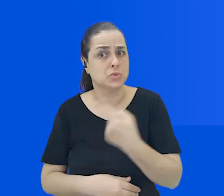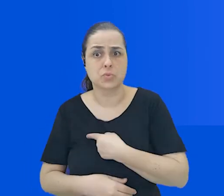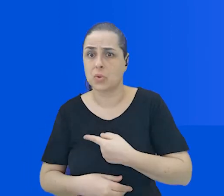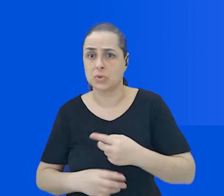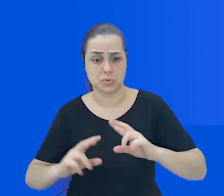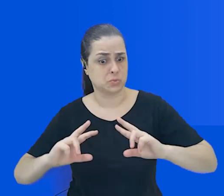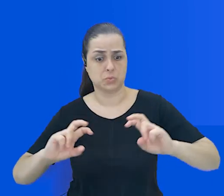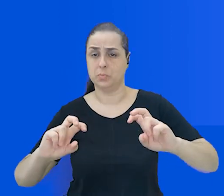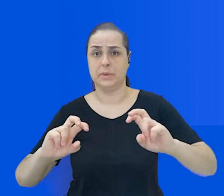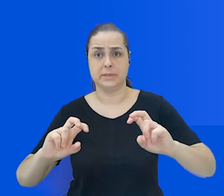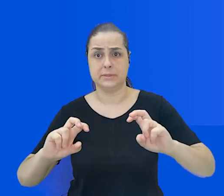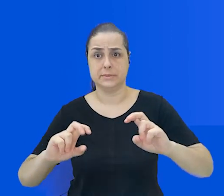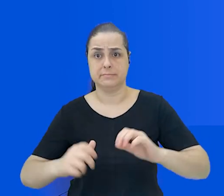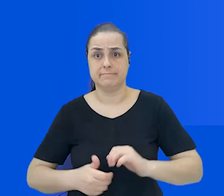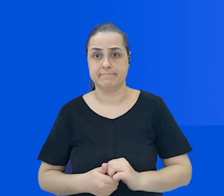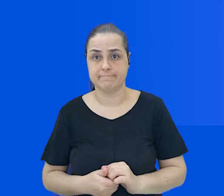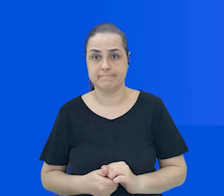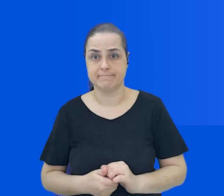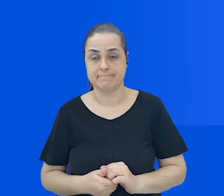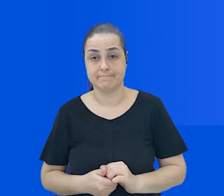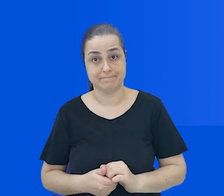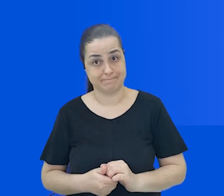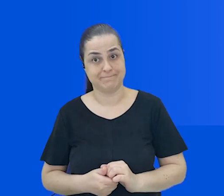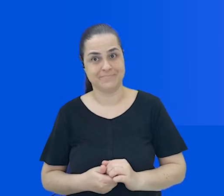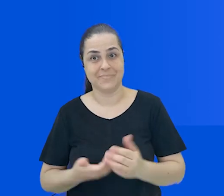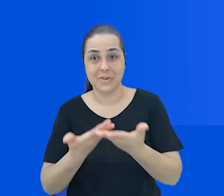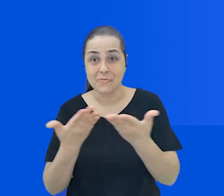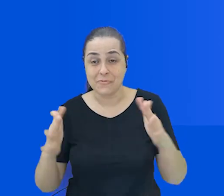E aí pra todos nós, que quem acompanha Carlotas